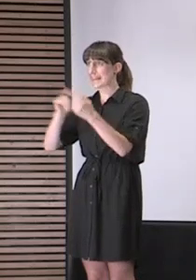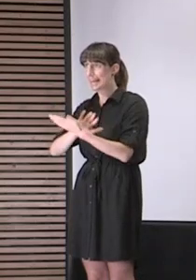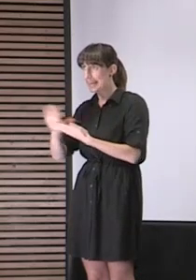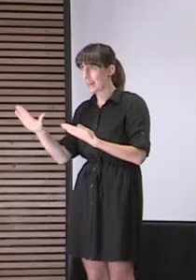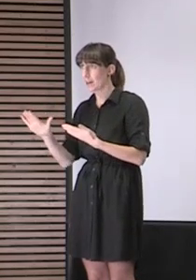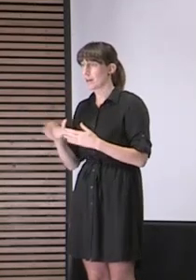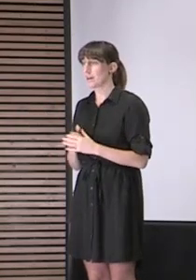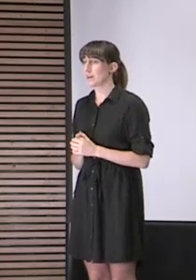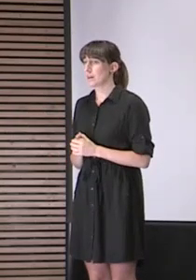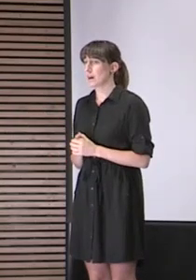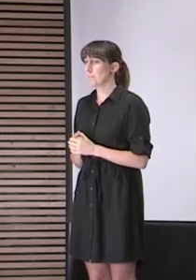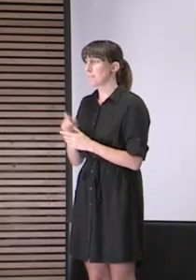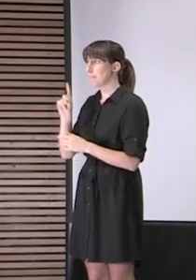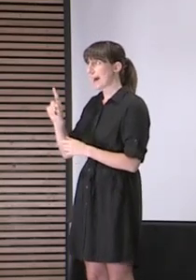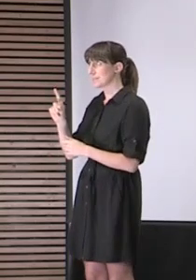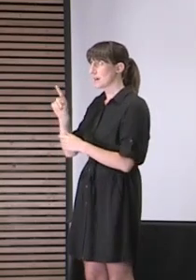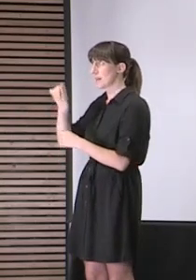Jacinda Ardern: Mira, espero ser bastante transparente al